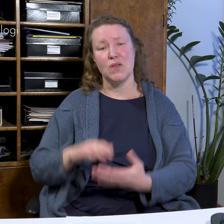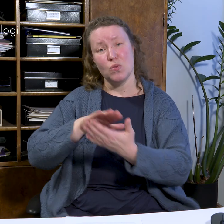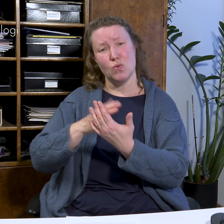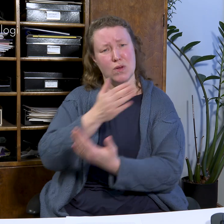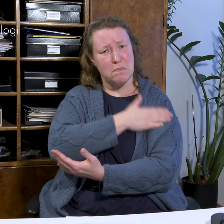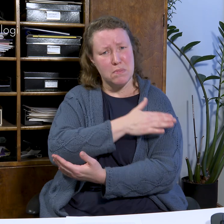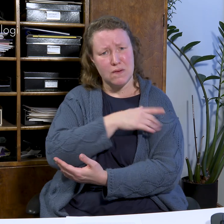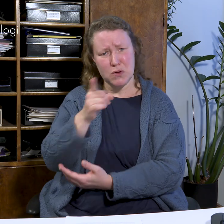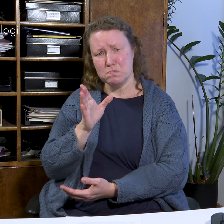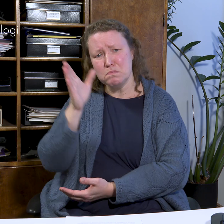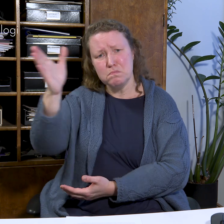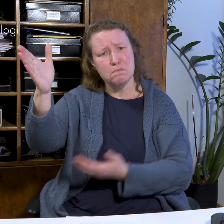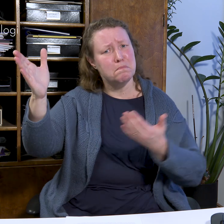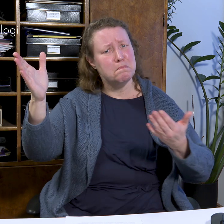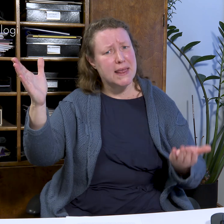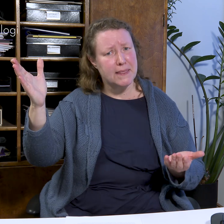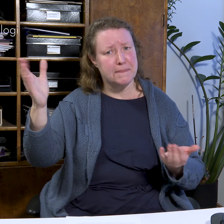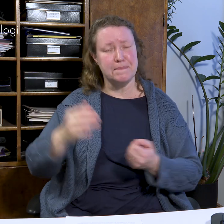Mihin menet, tulkkauspalvelu?